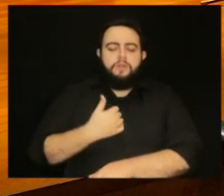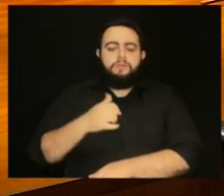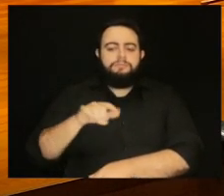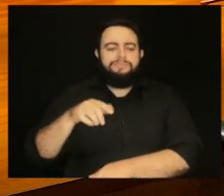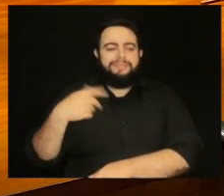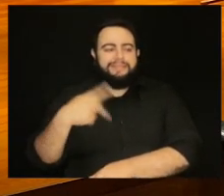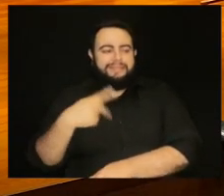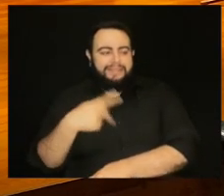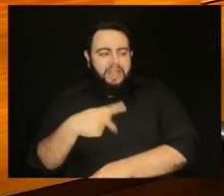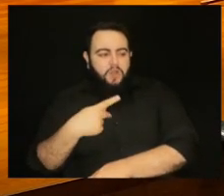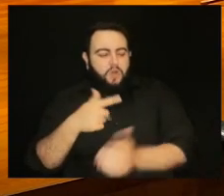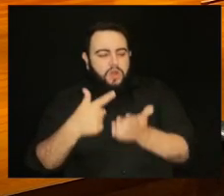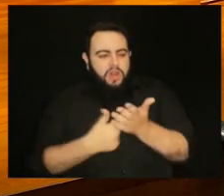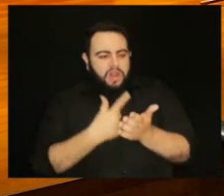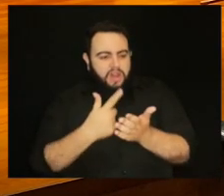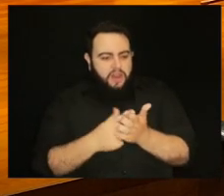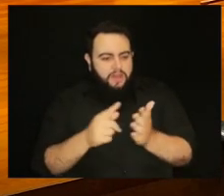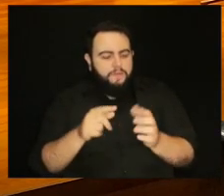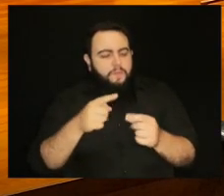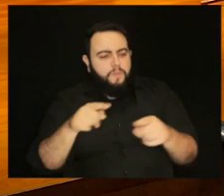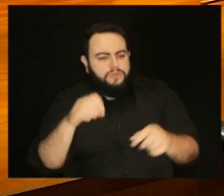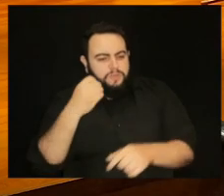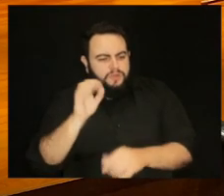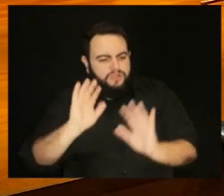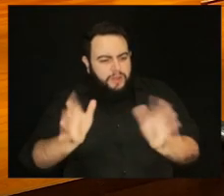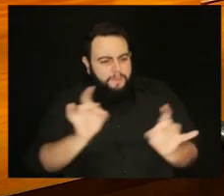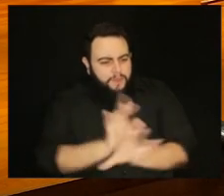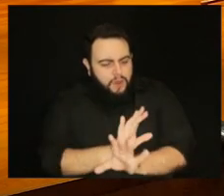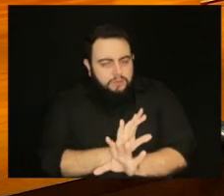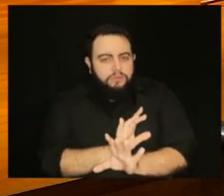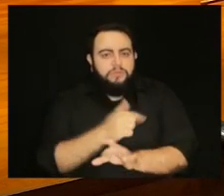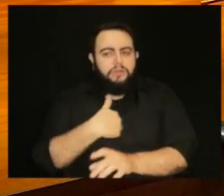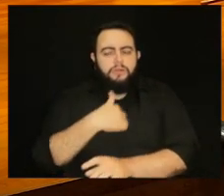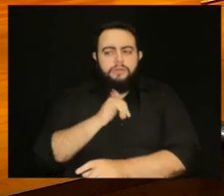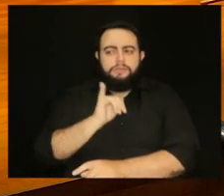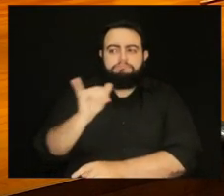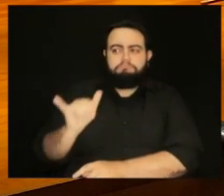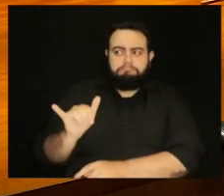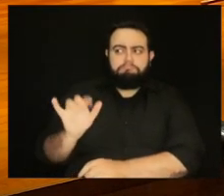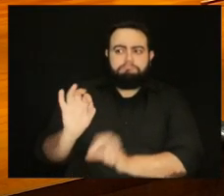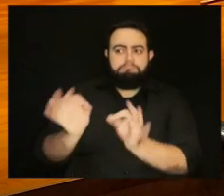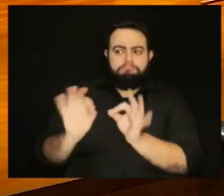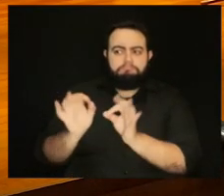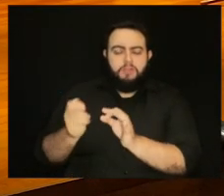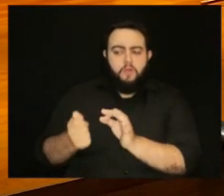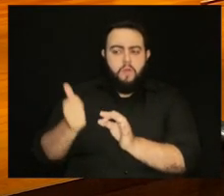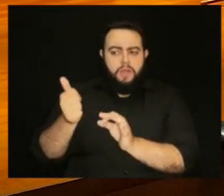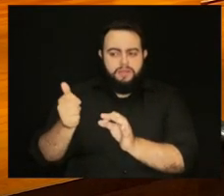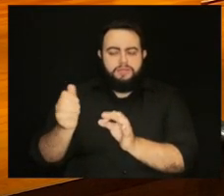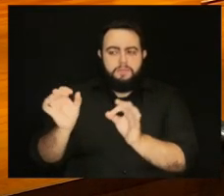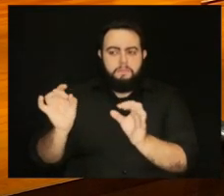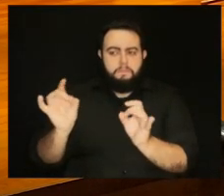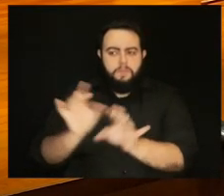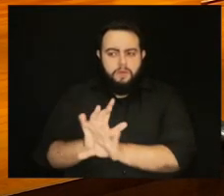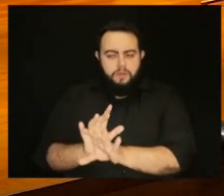livro da música de Porto Alegre tá pronto?". Eu digo: tá na revisão. "Ainda dá para fazer alguma coisa?". Eu